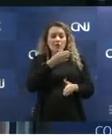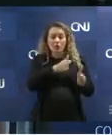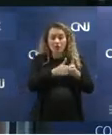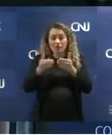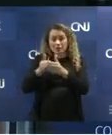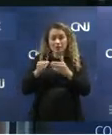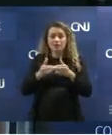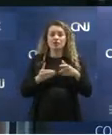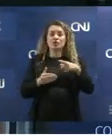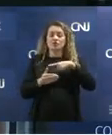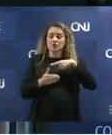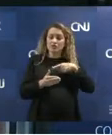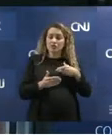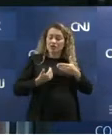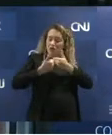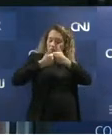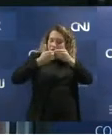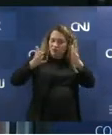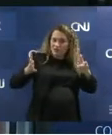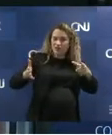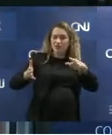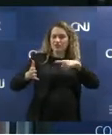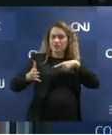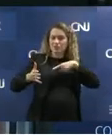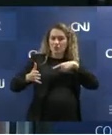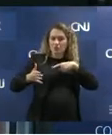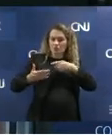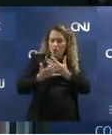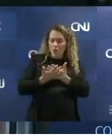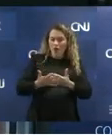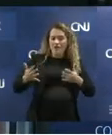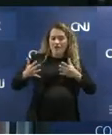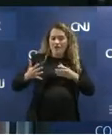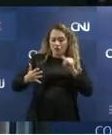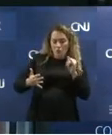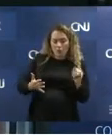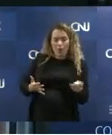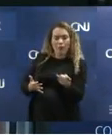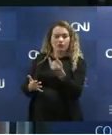nas manifestações de uma eventual e um potencial oportuno uso da ordem. Não se trata.